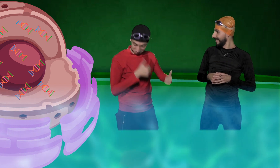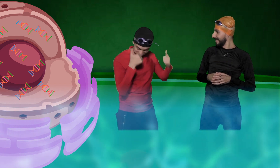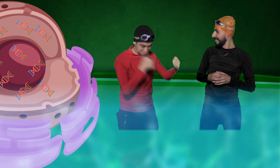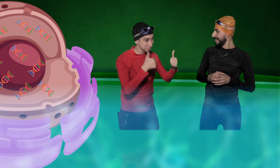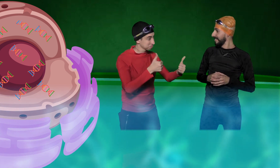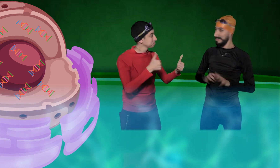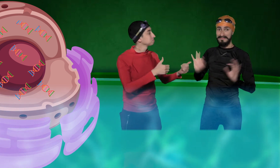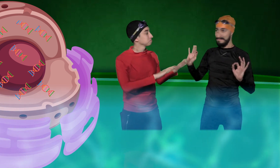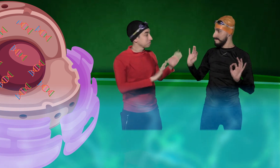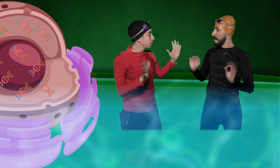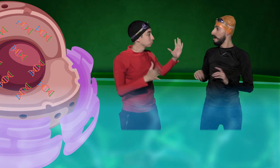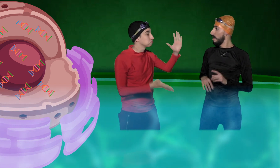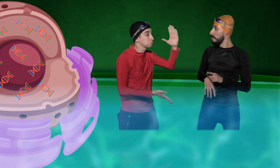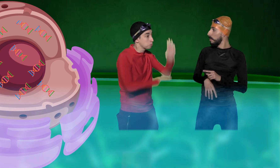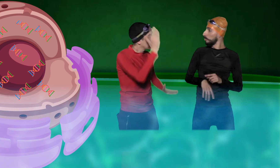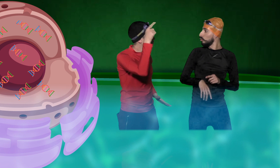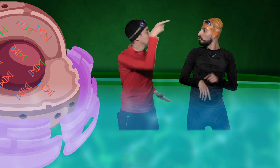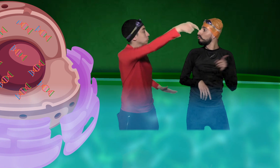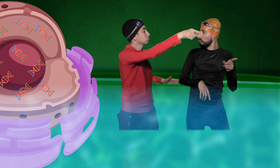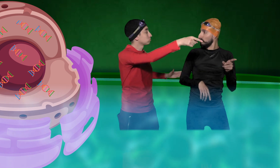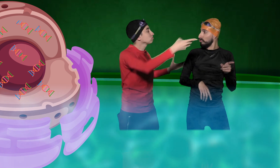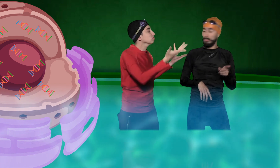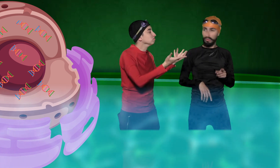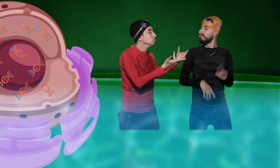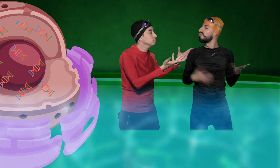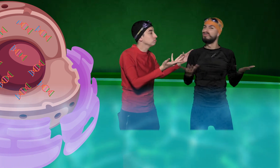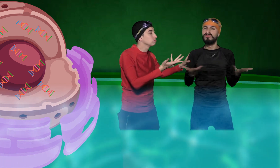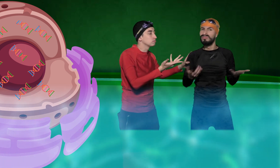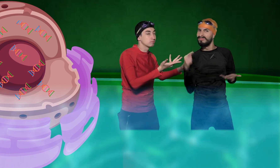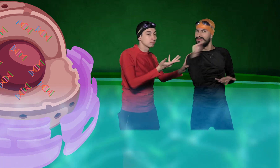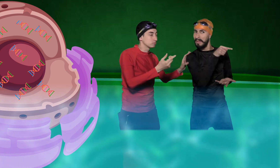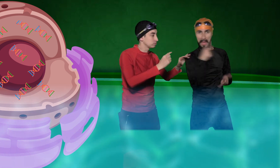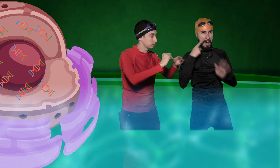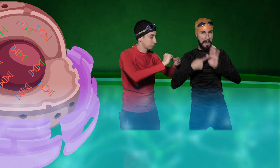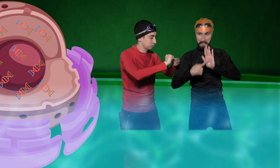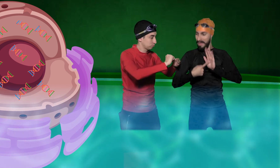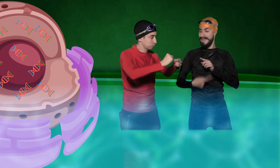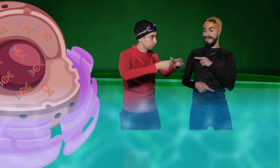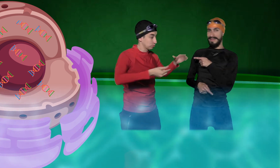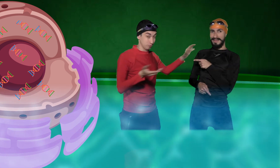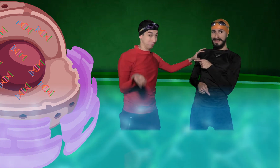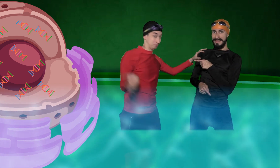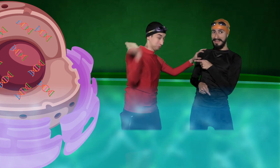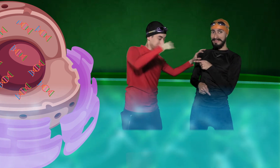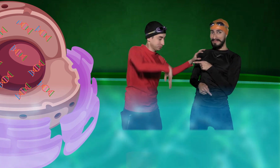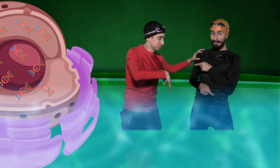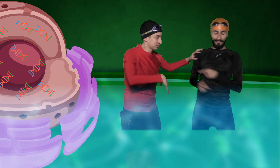¡Muy bien! Perfecto ¿Vamos allí? Si vamos ¿A dónde vamos? Ya vamos a ver, acompáñennos.